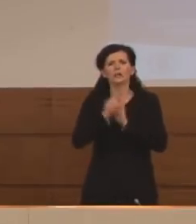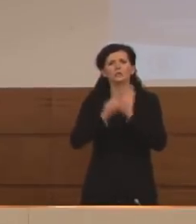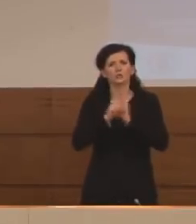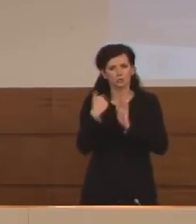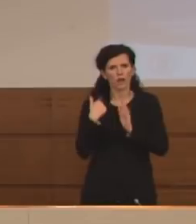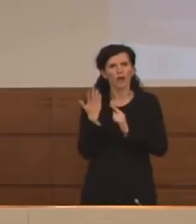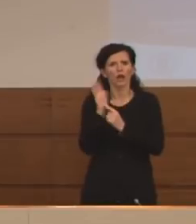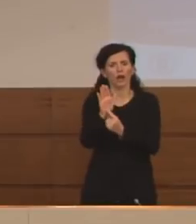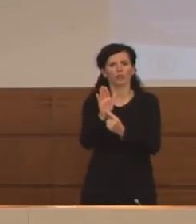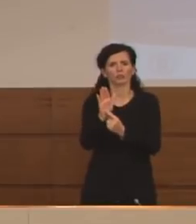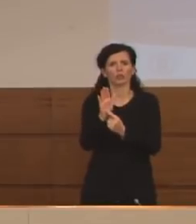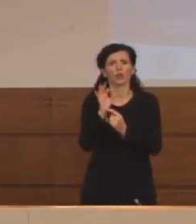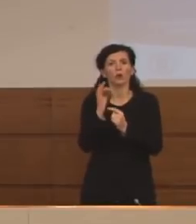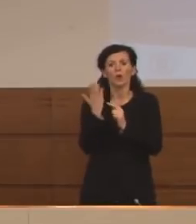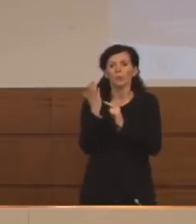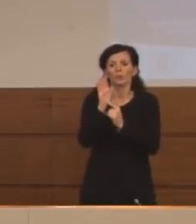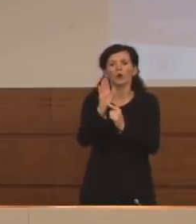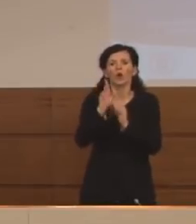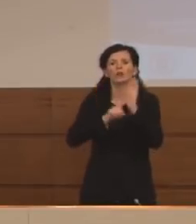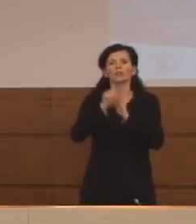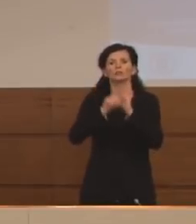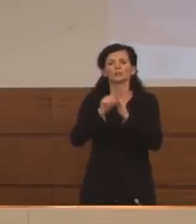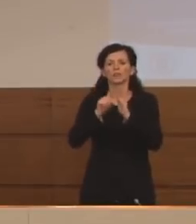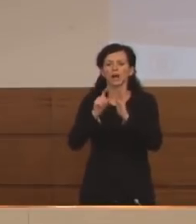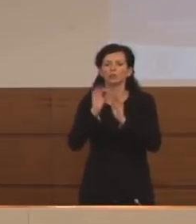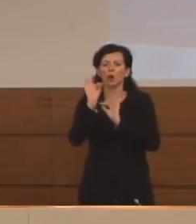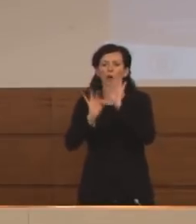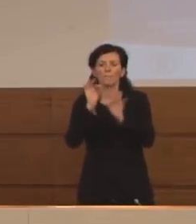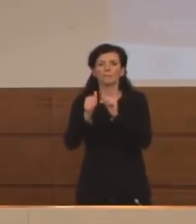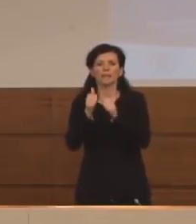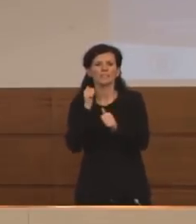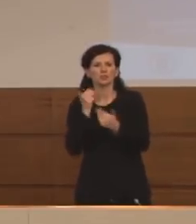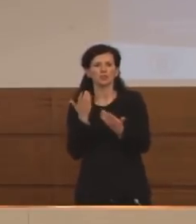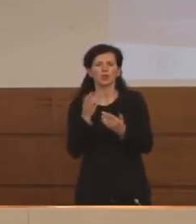Dopo si dice che i Ministri ce li chiedono e non diamo i modelli? Non lo so.